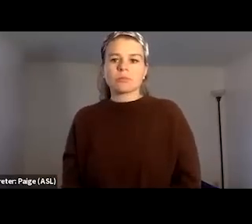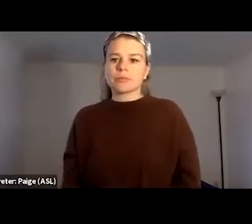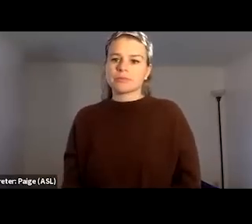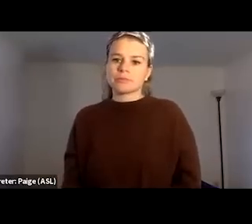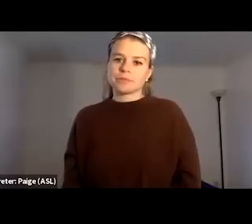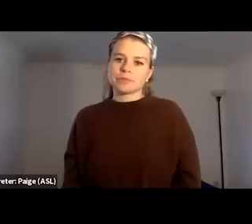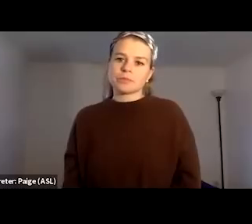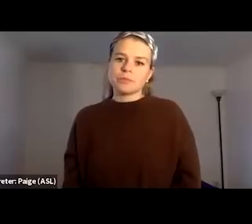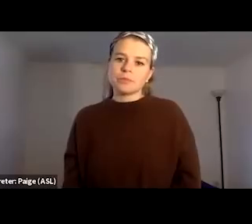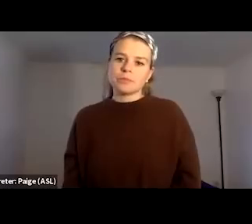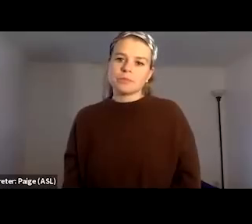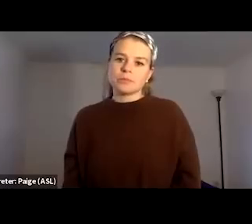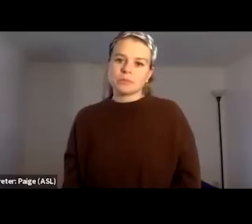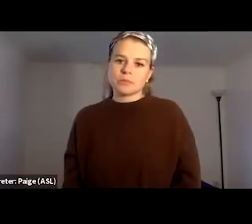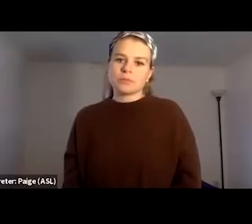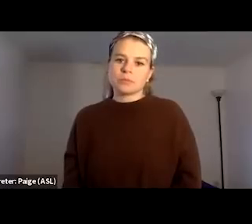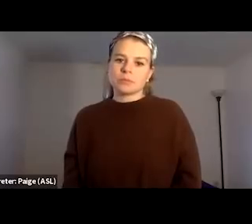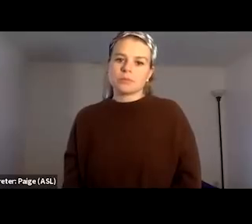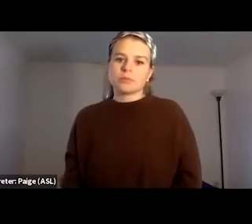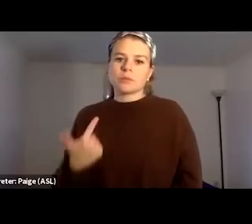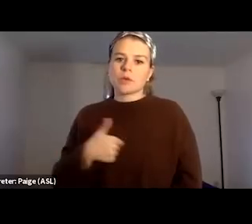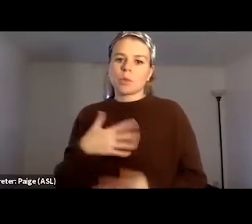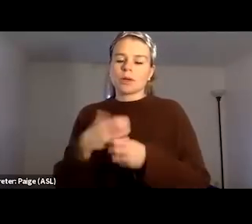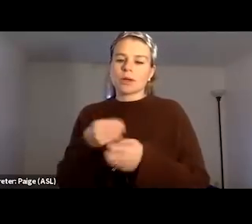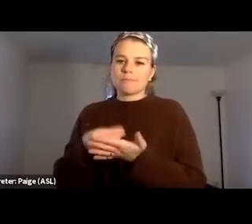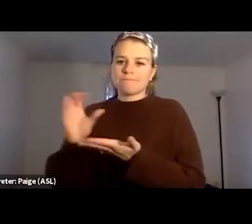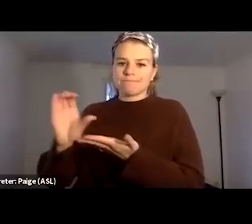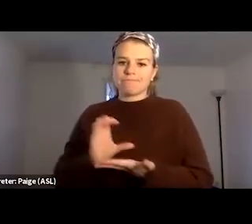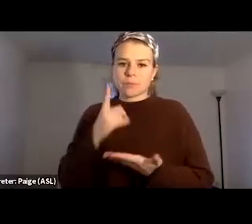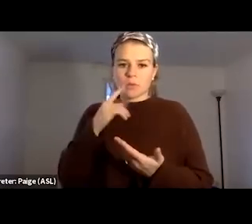IMH nos financió para hacer eso. Nuestro equipo incluía investigadores de la facultad,